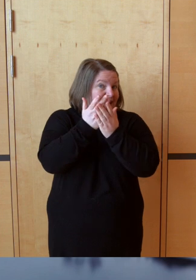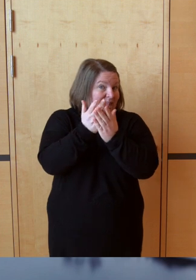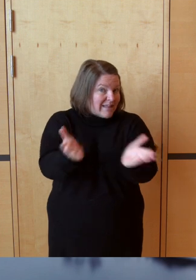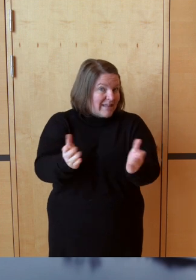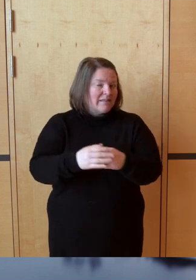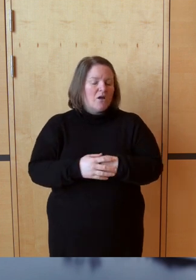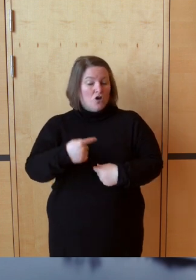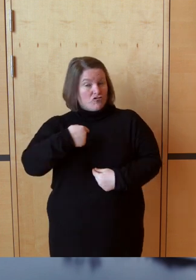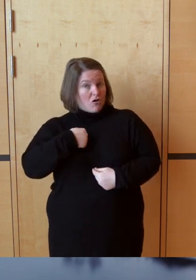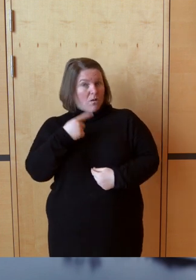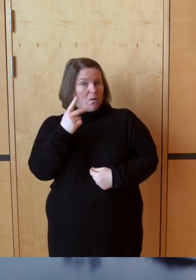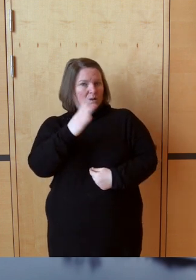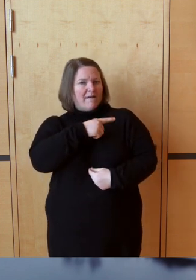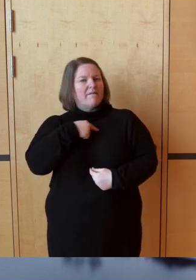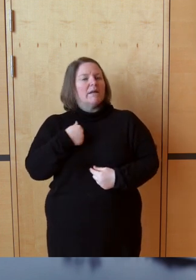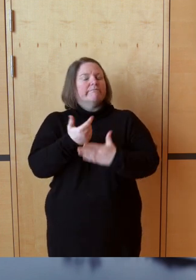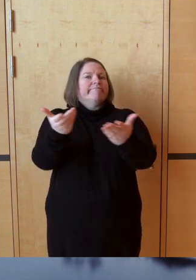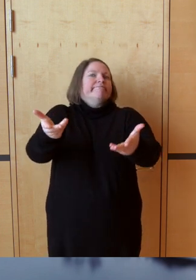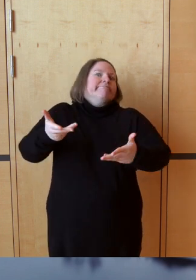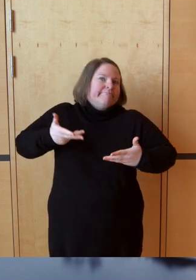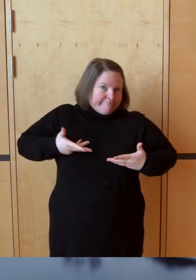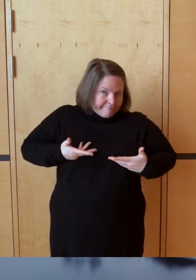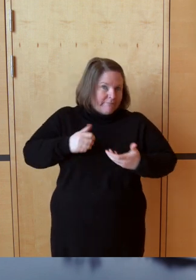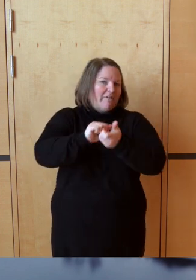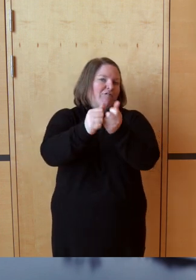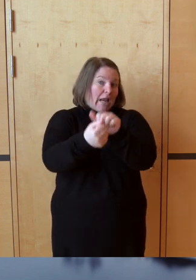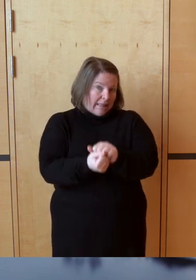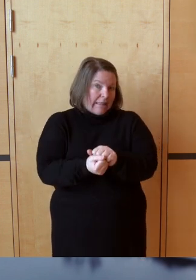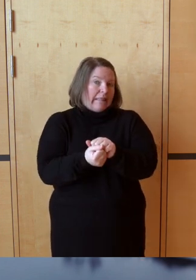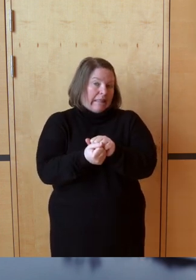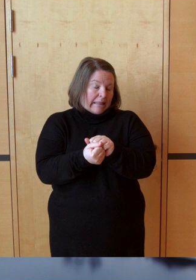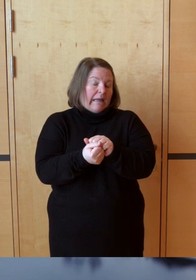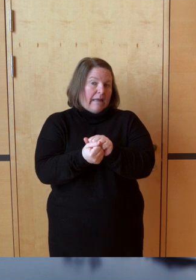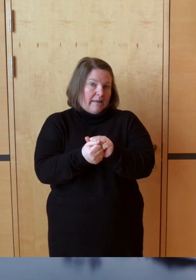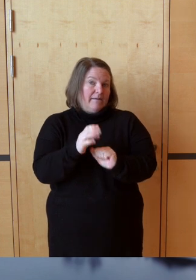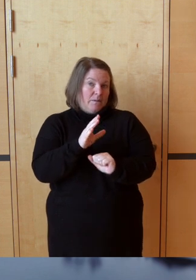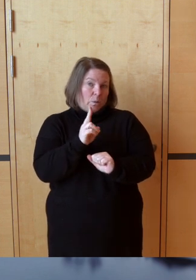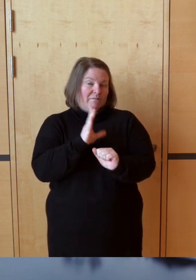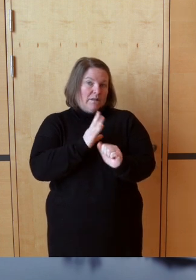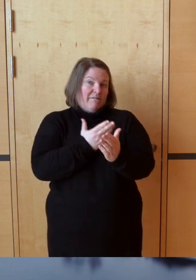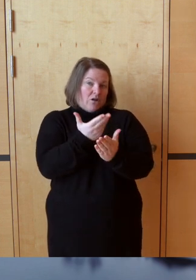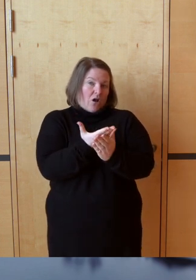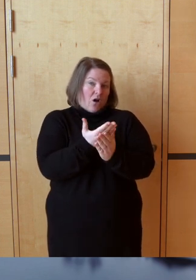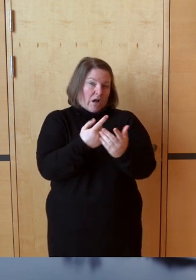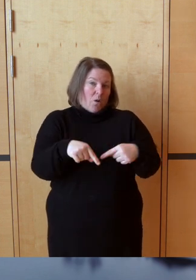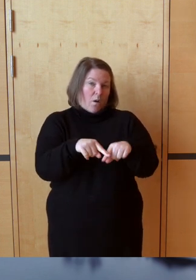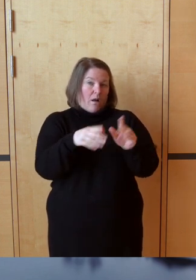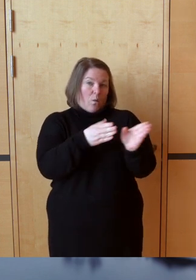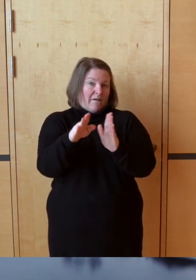Kristdemokraterna den här förändringen som Som du är föreslagen i de lokala ordningsföreskrifterna för det här är någonting som